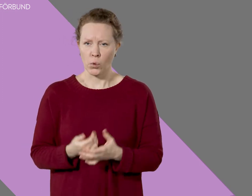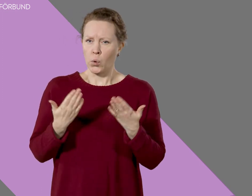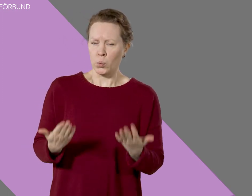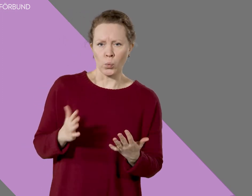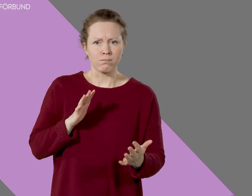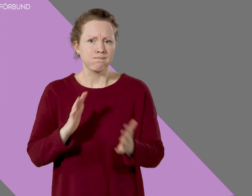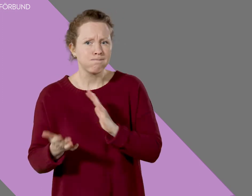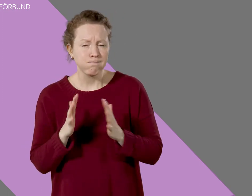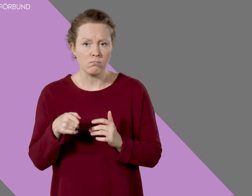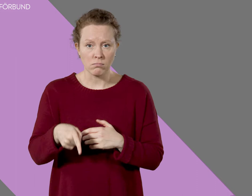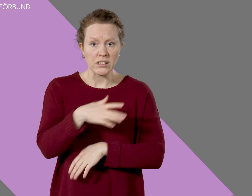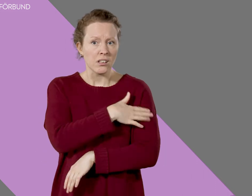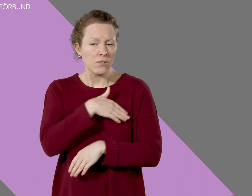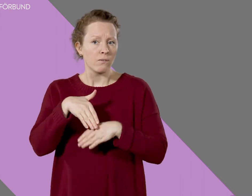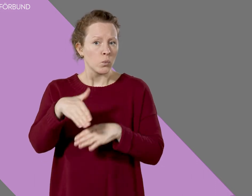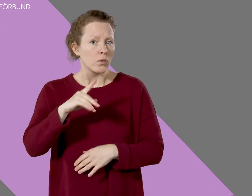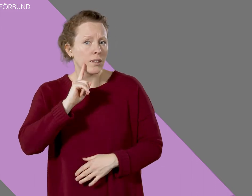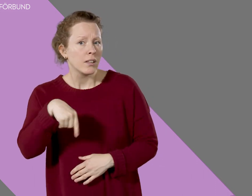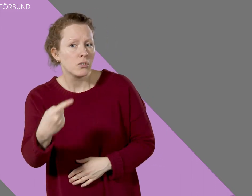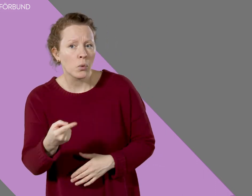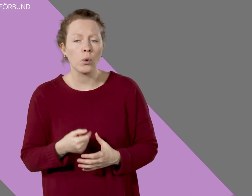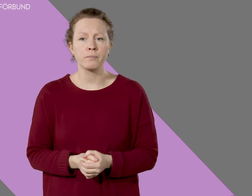Det är ännu osäkert om tjänsten kommer att fortsätta nästa år, -